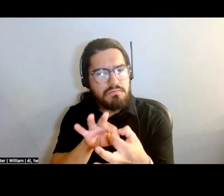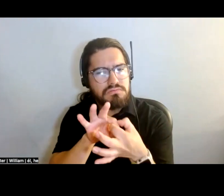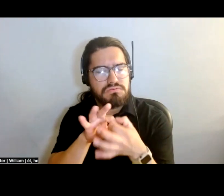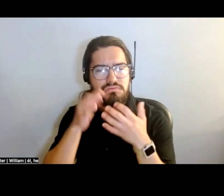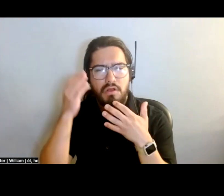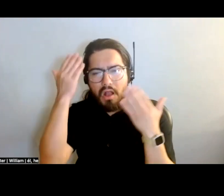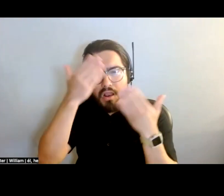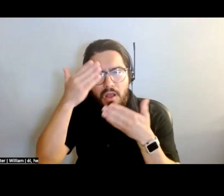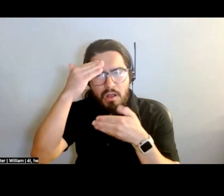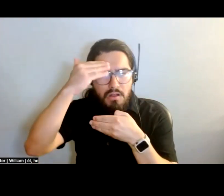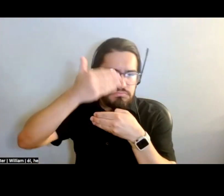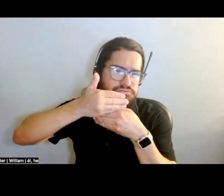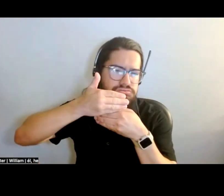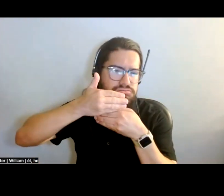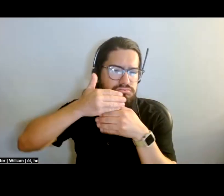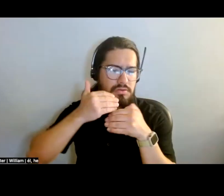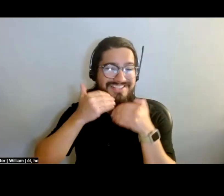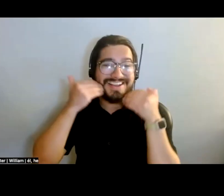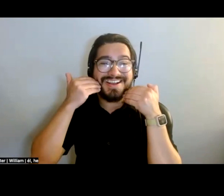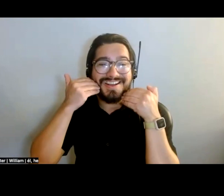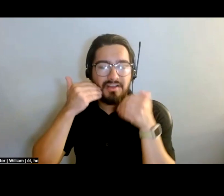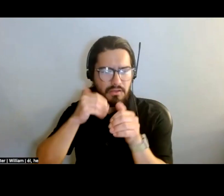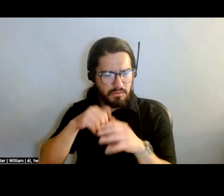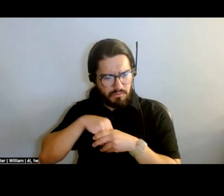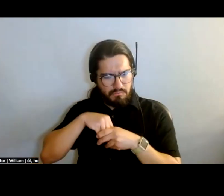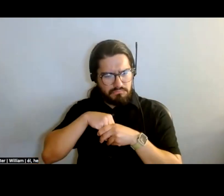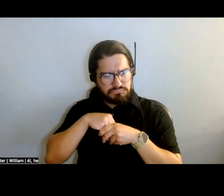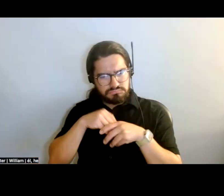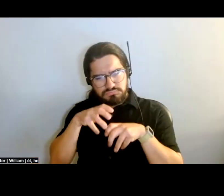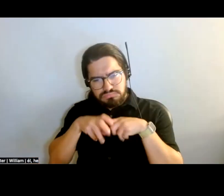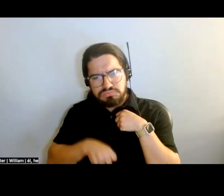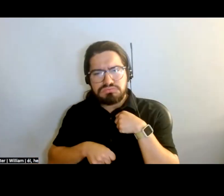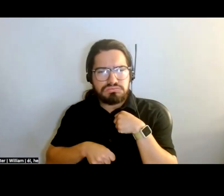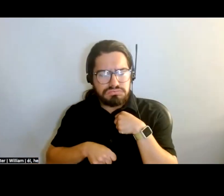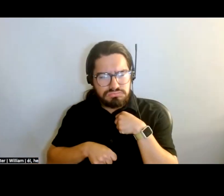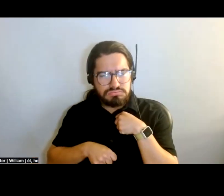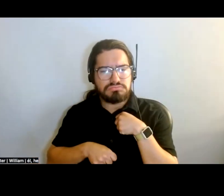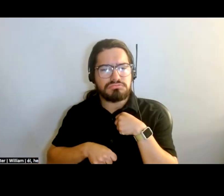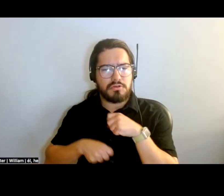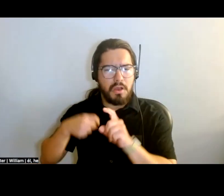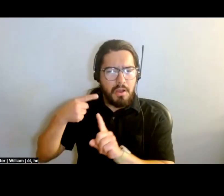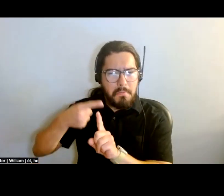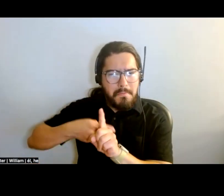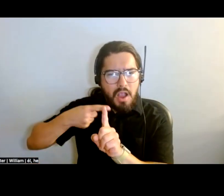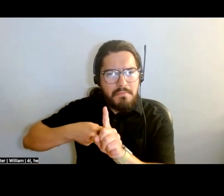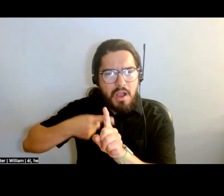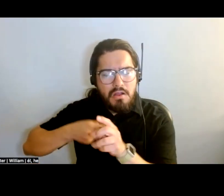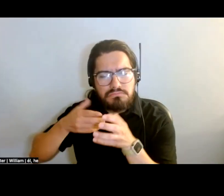La ropa larga y angosta encubre el descuido los meses de abandon Vergüenza